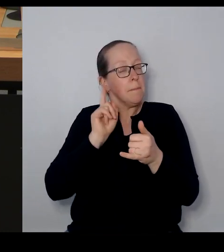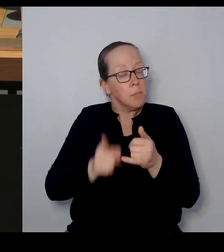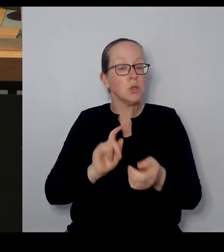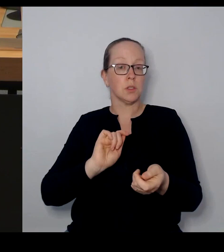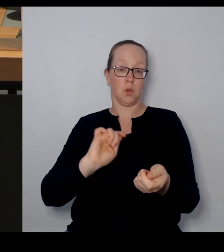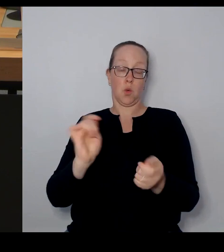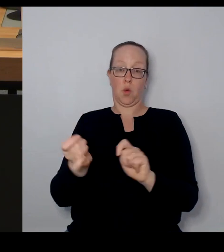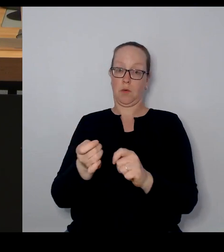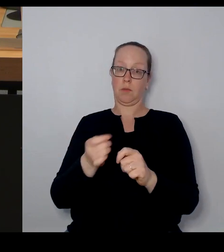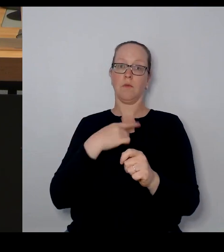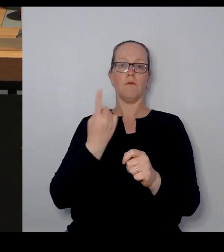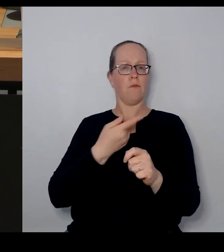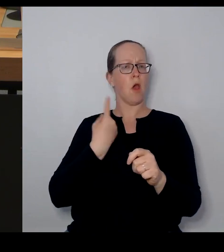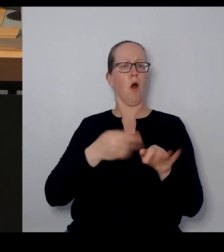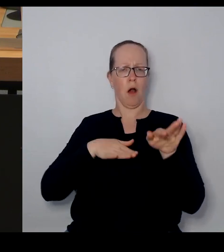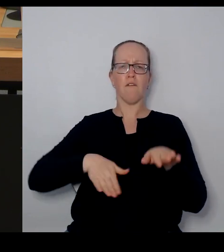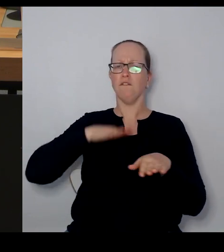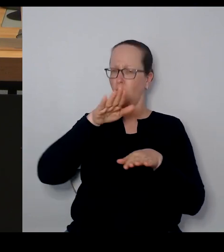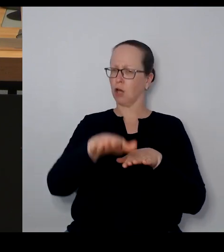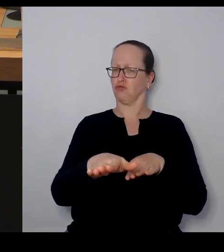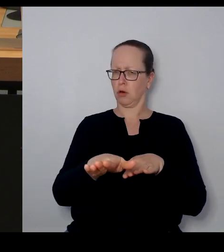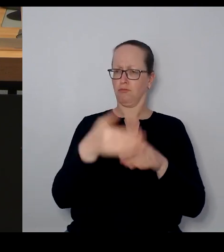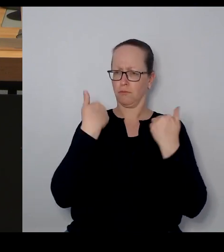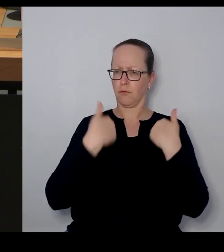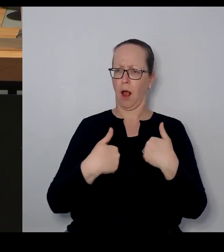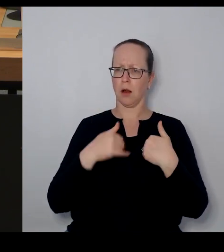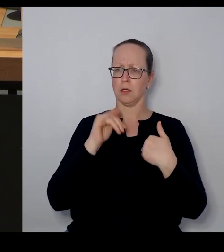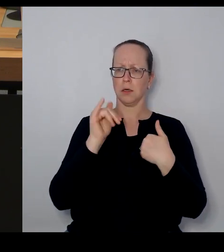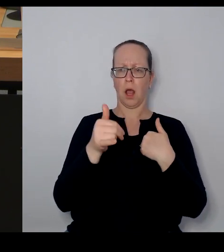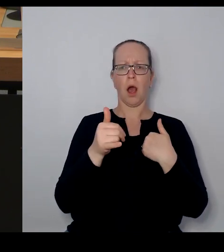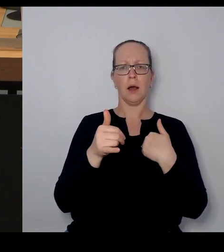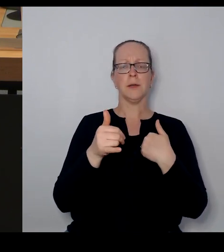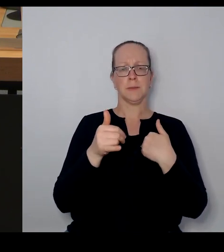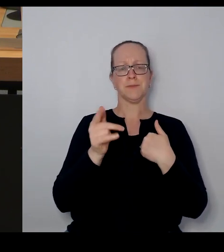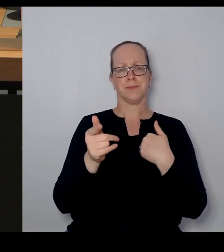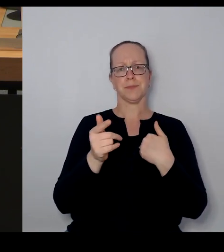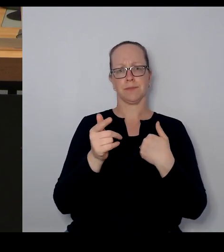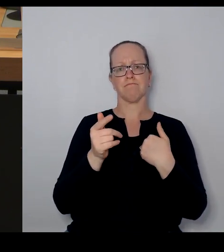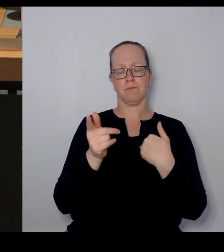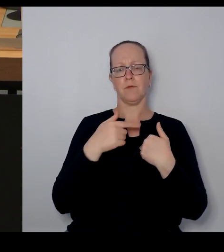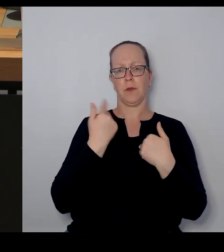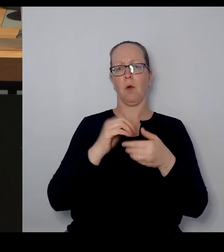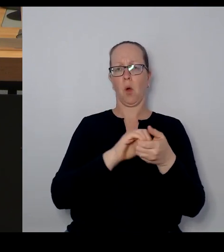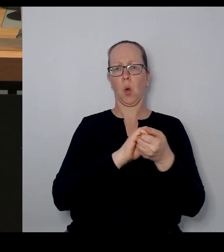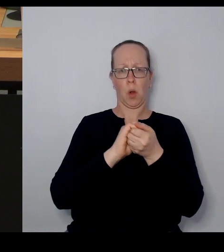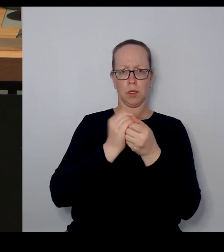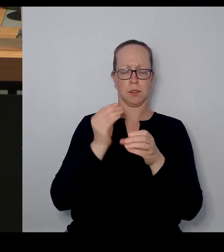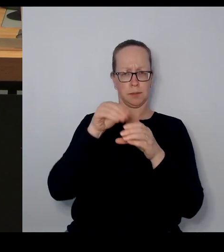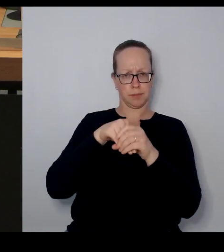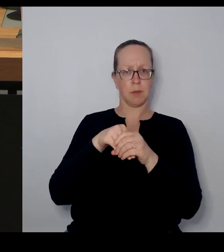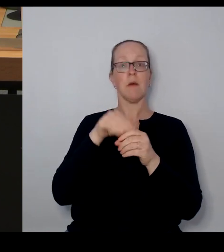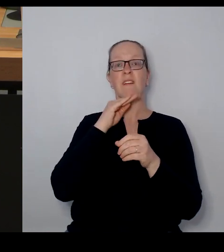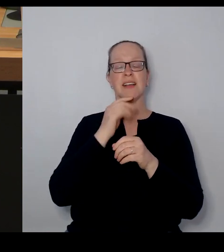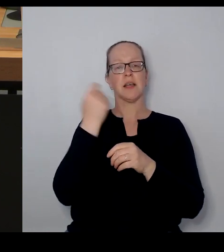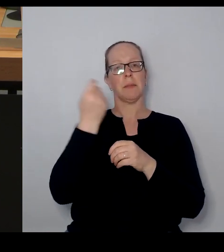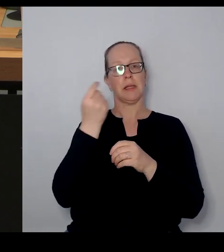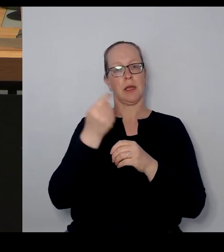in dieser Koalition sind, dass wir diese Aufgabe den Wasserbetrieben übertragen. Die Kolleginnen und Kollegen, die damit jeden Tag zu tun haben, auch der Kollege Danny